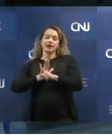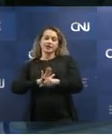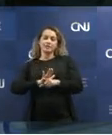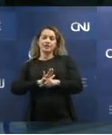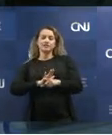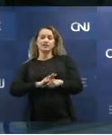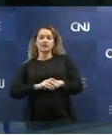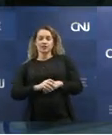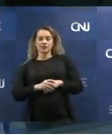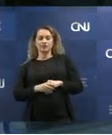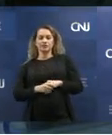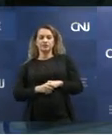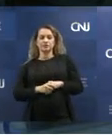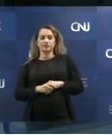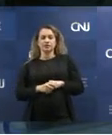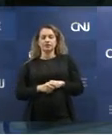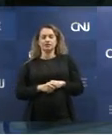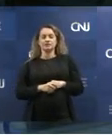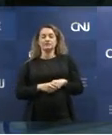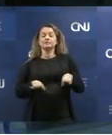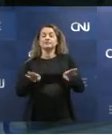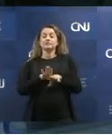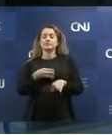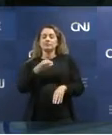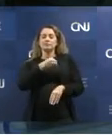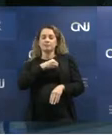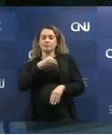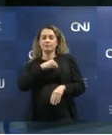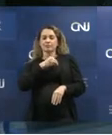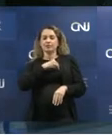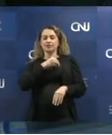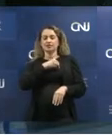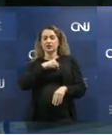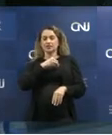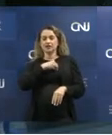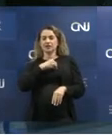que pecou também por não levar o processo concluído oportunamente.